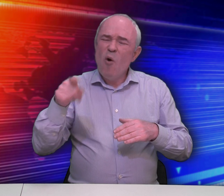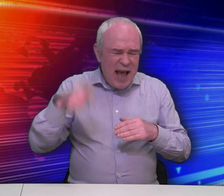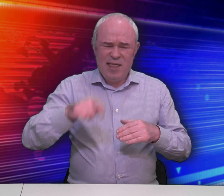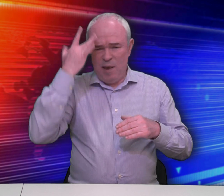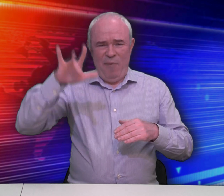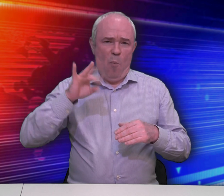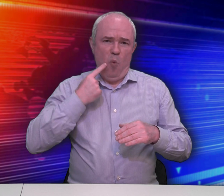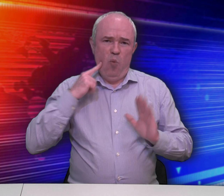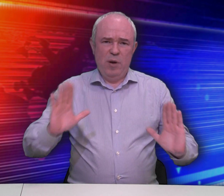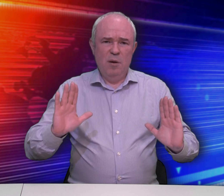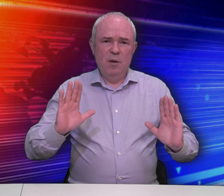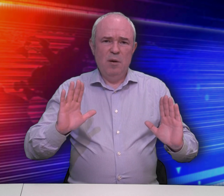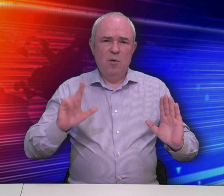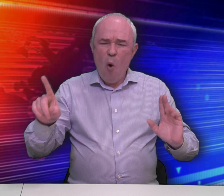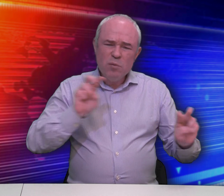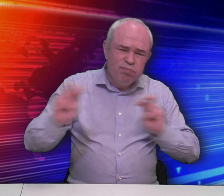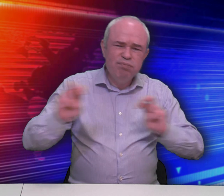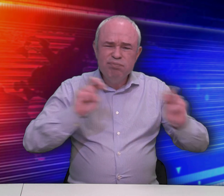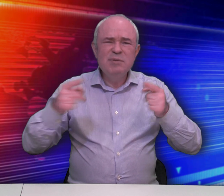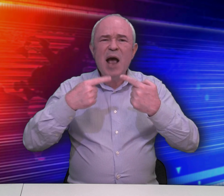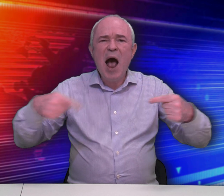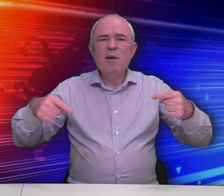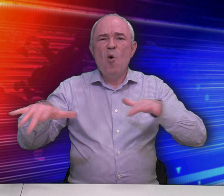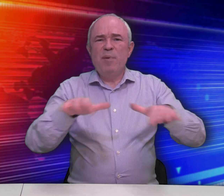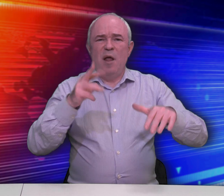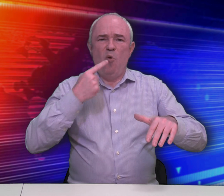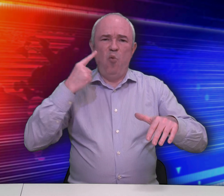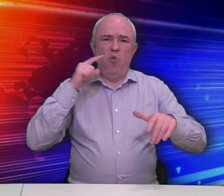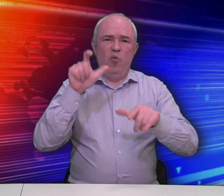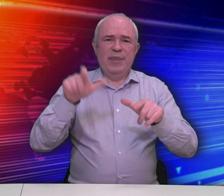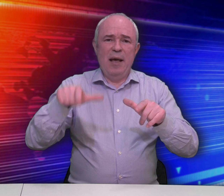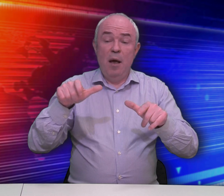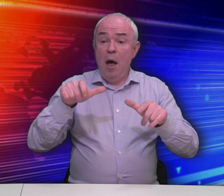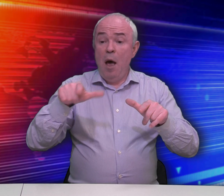Лоу никогда не забывал про глухих. Он посещал много мероприятий для глухих людей.